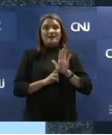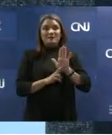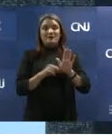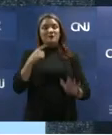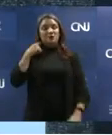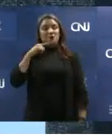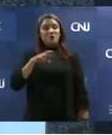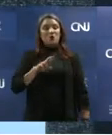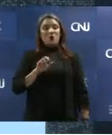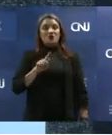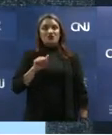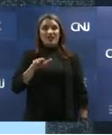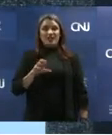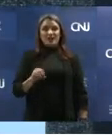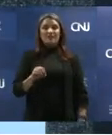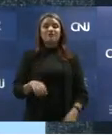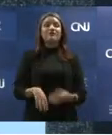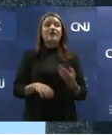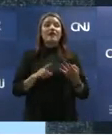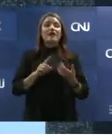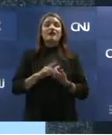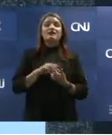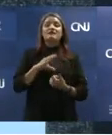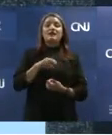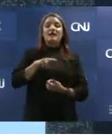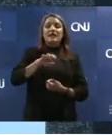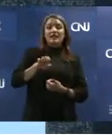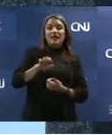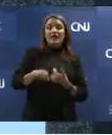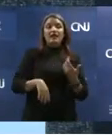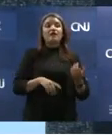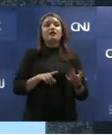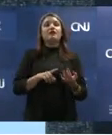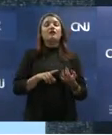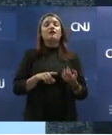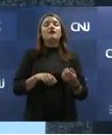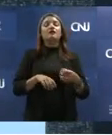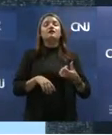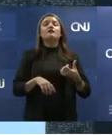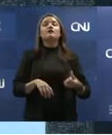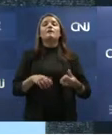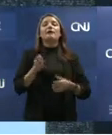da CNE e da Associação Nacional dos Registradores de Pessoas Naturais